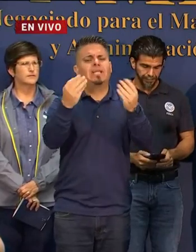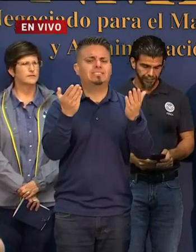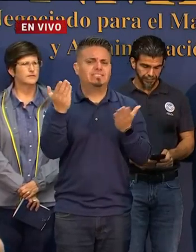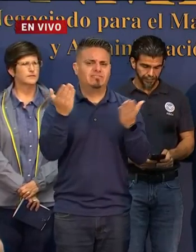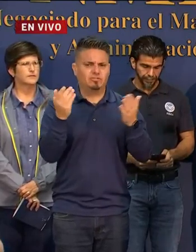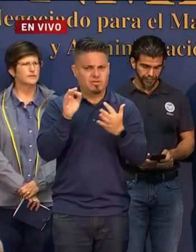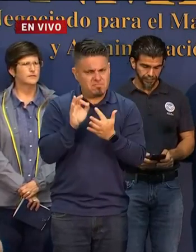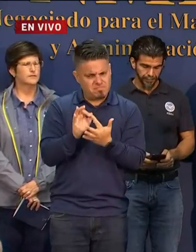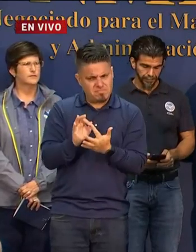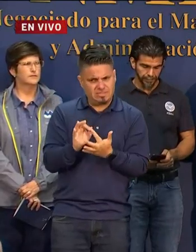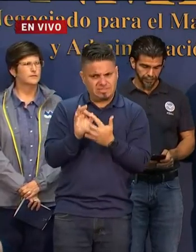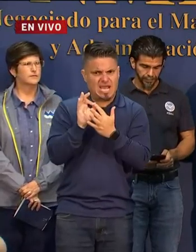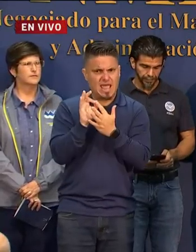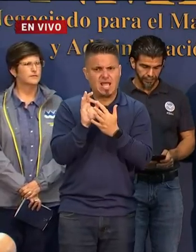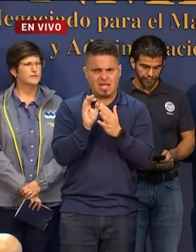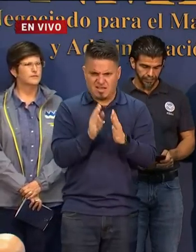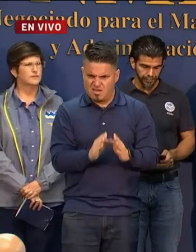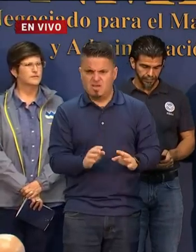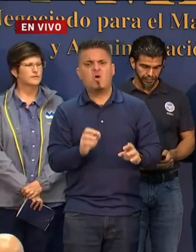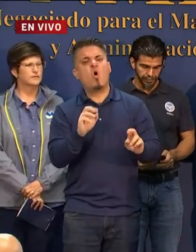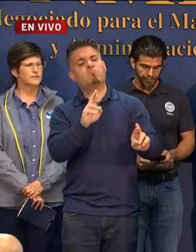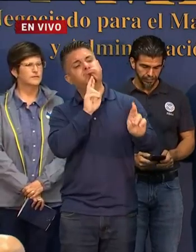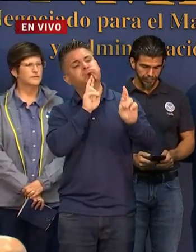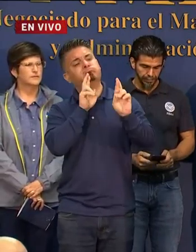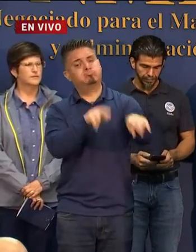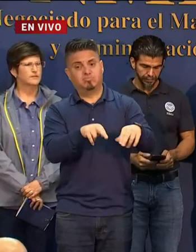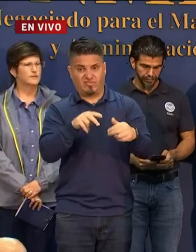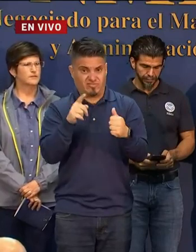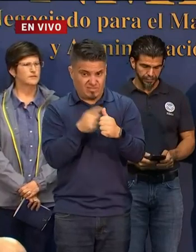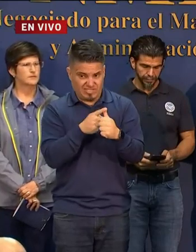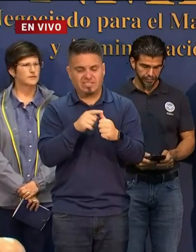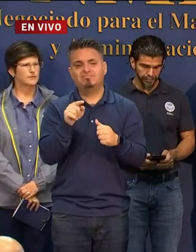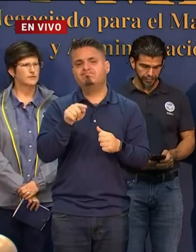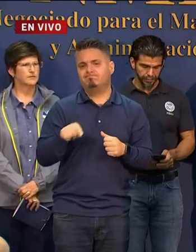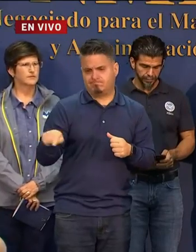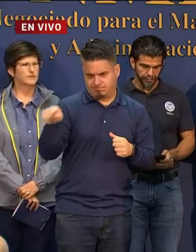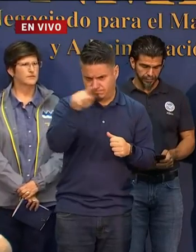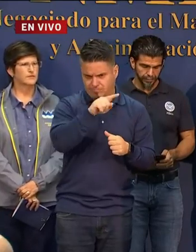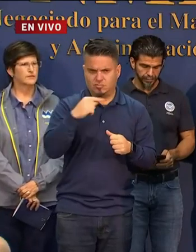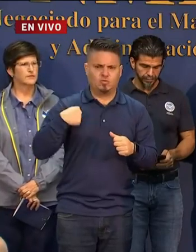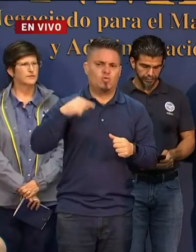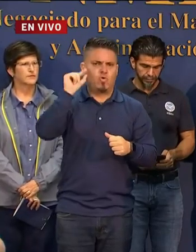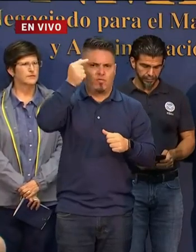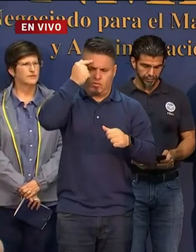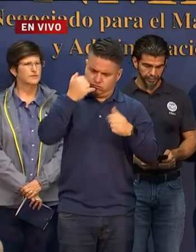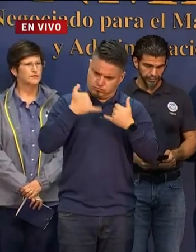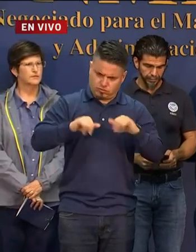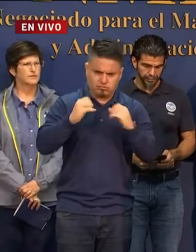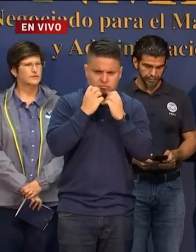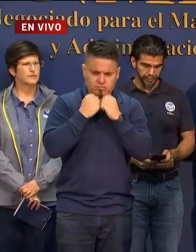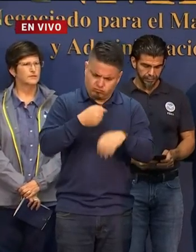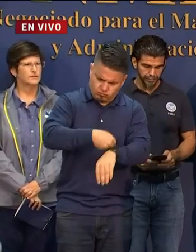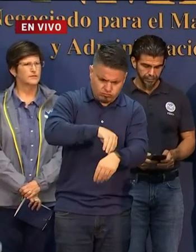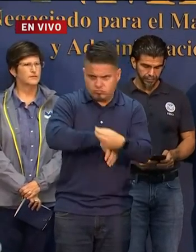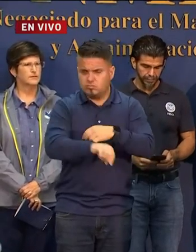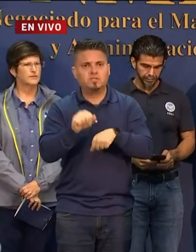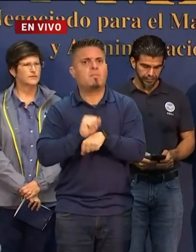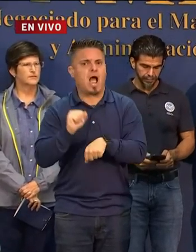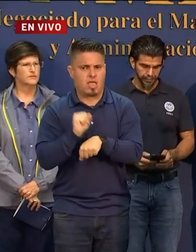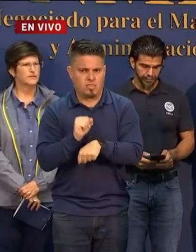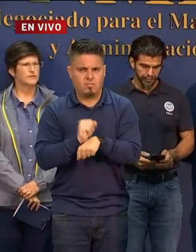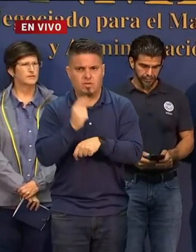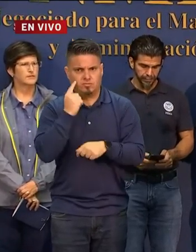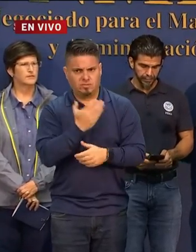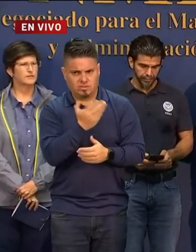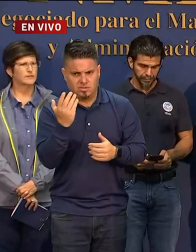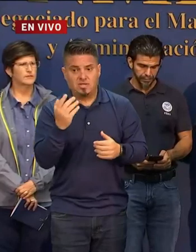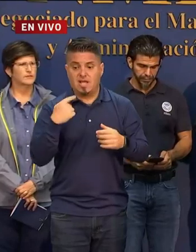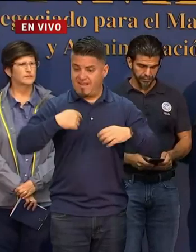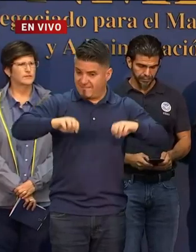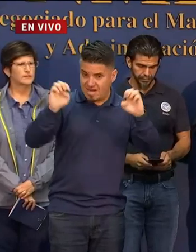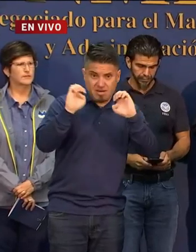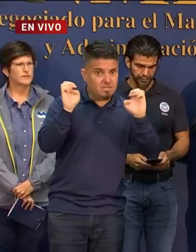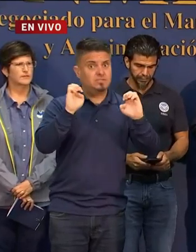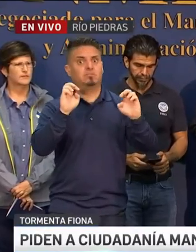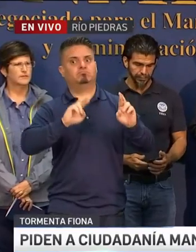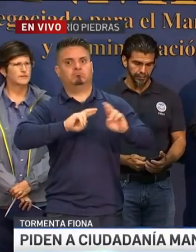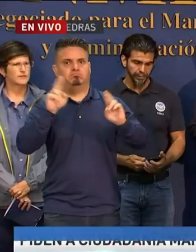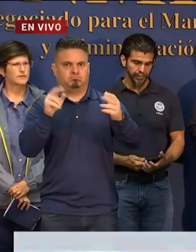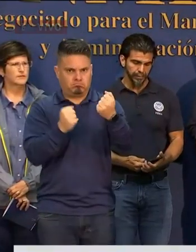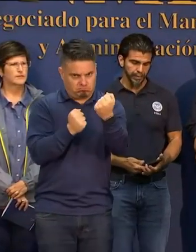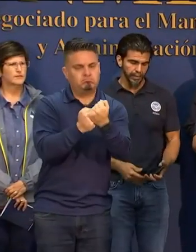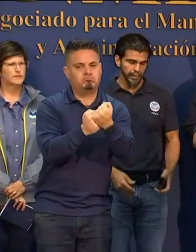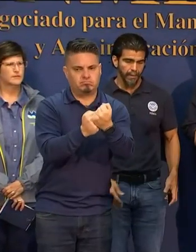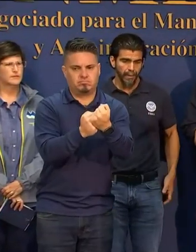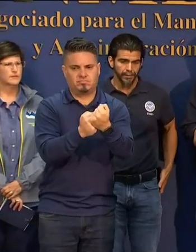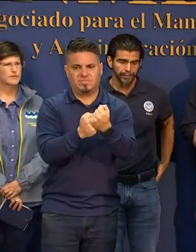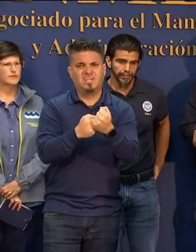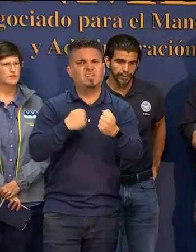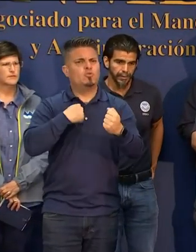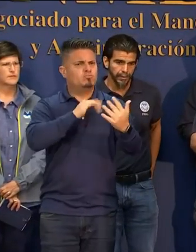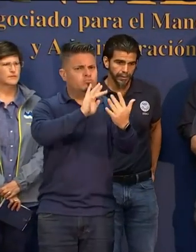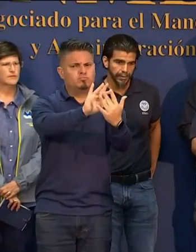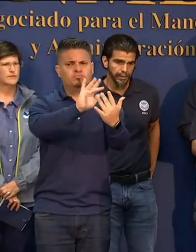REPORTAR A SUS TRABAJOS